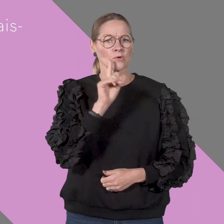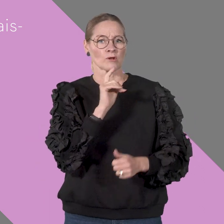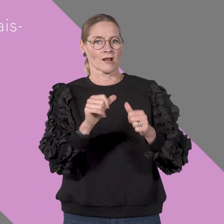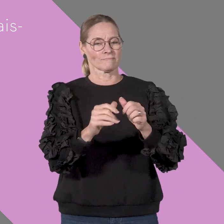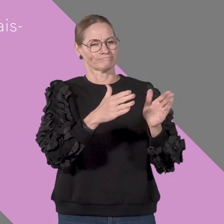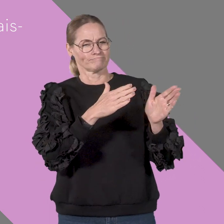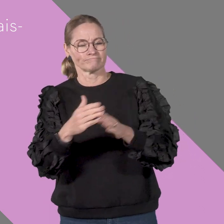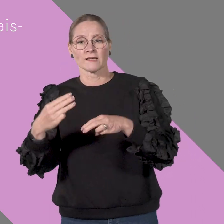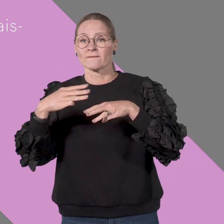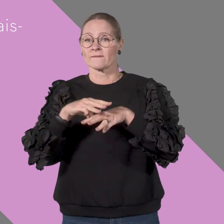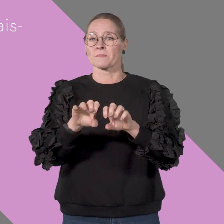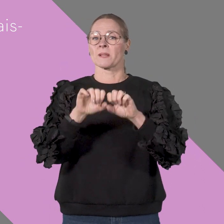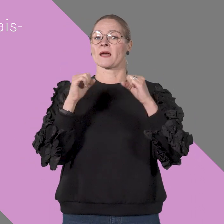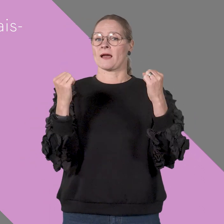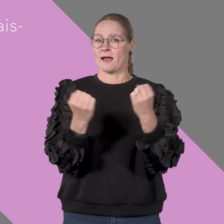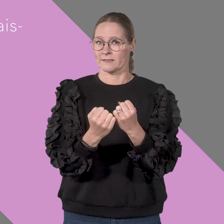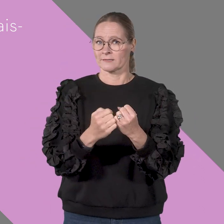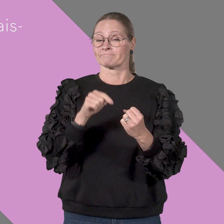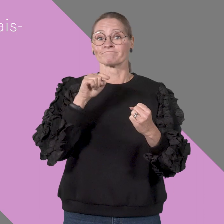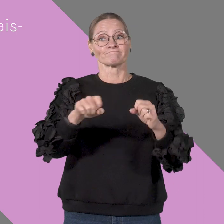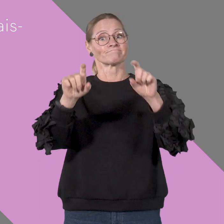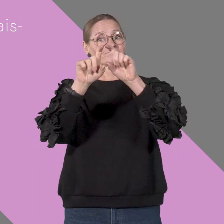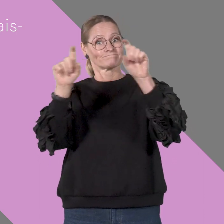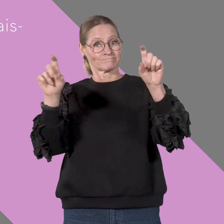Kuurojen Liiton järjestämään webinaariin, jossa käsitellään -